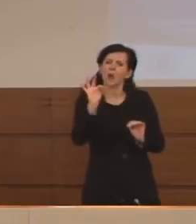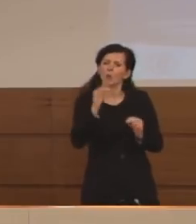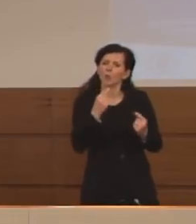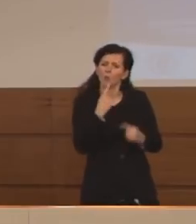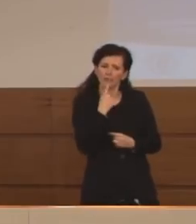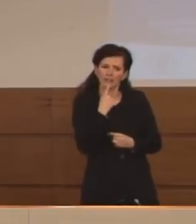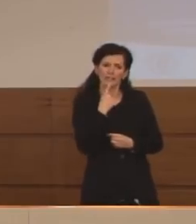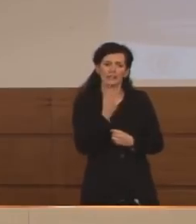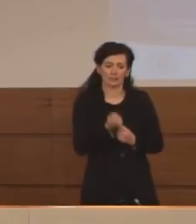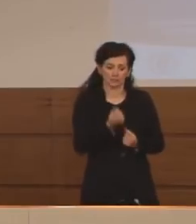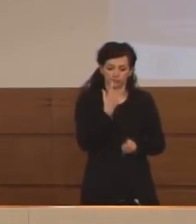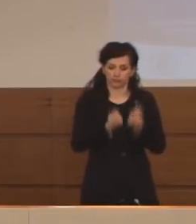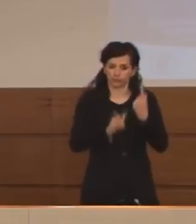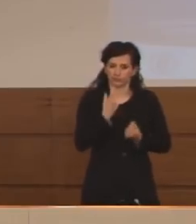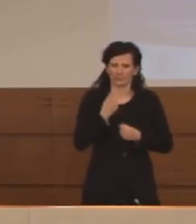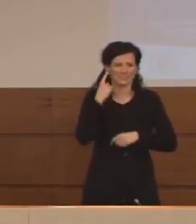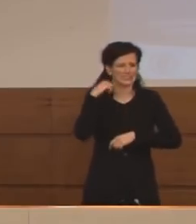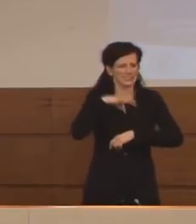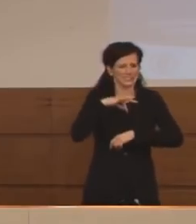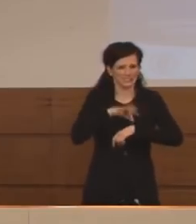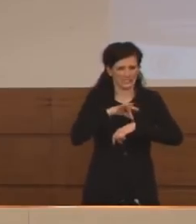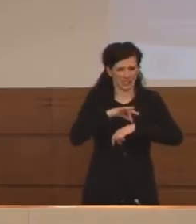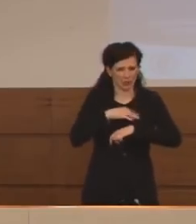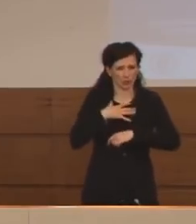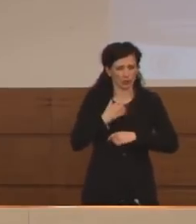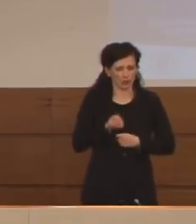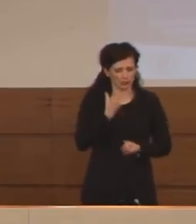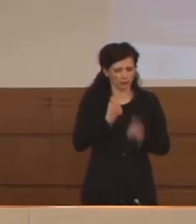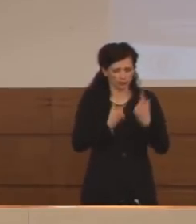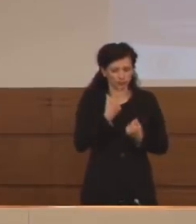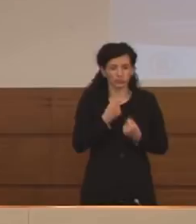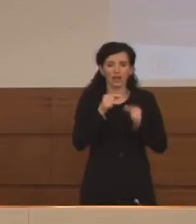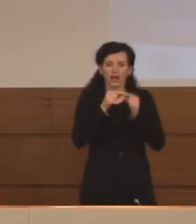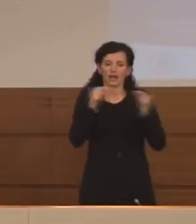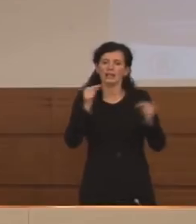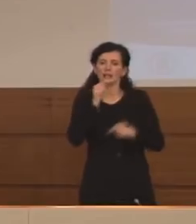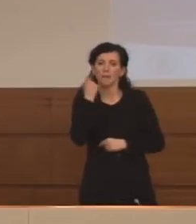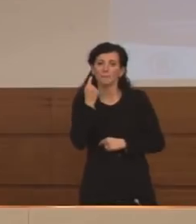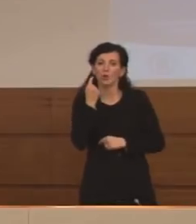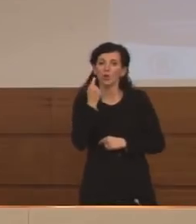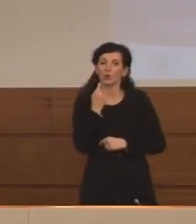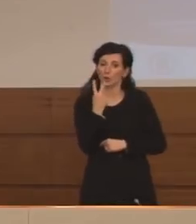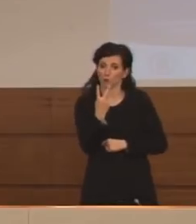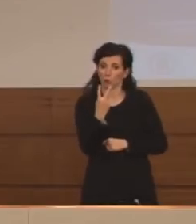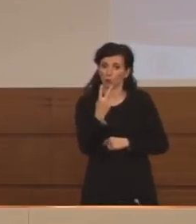e naturalmente se si fa un doppio tampone e il doppio tampone è effettuato a distanza di 24 ore è negativo